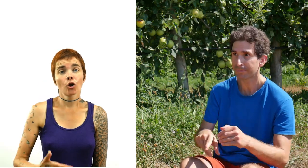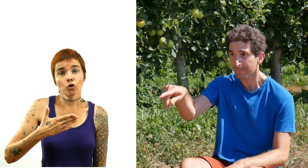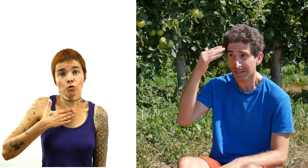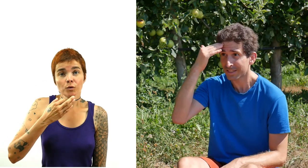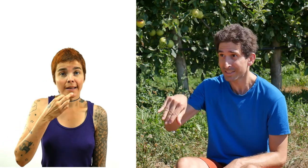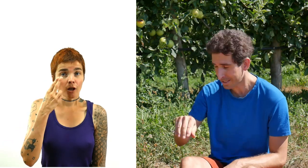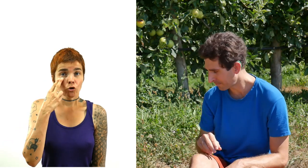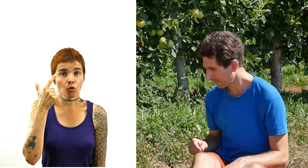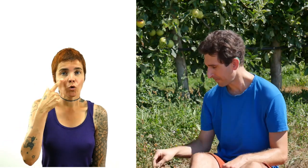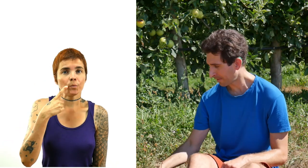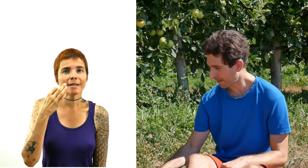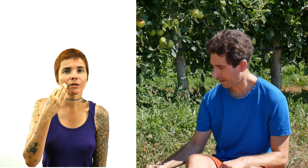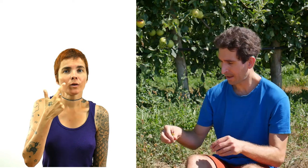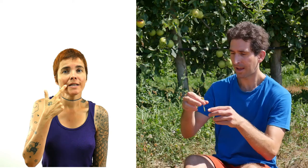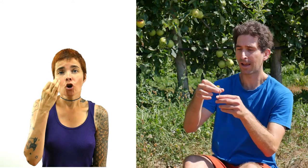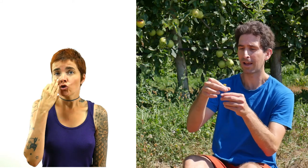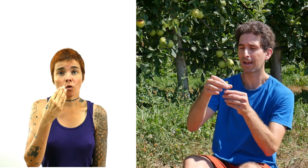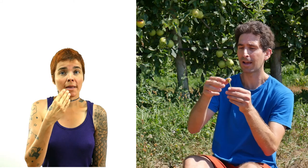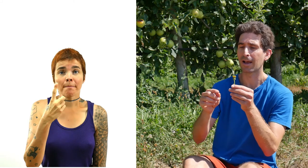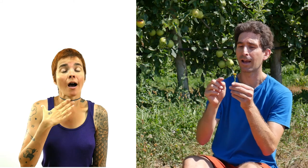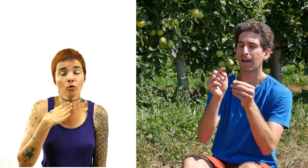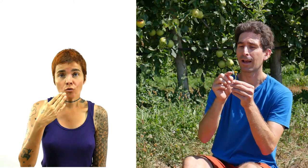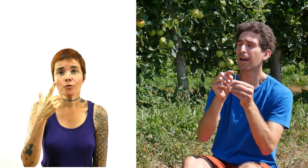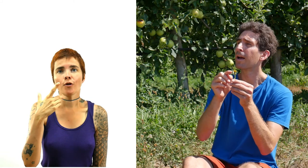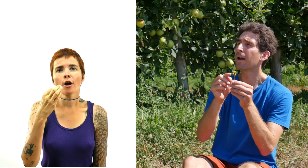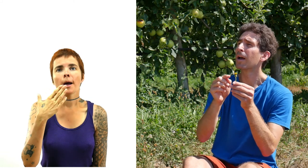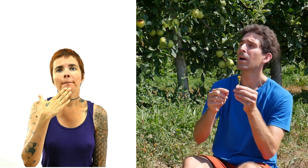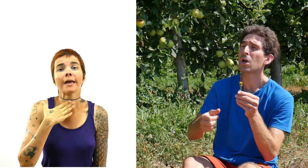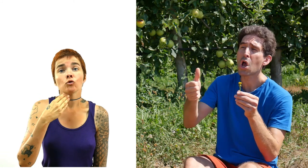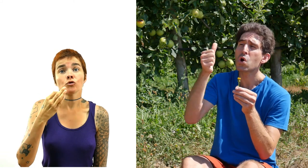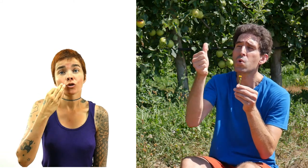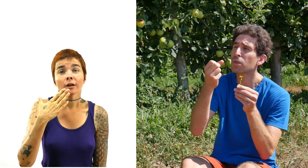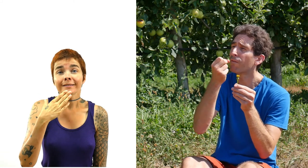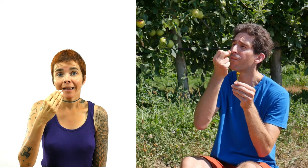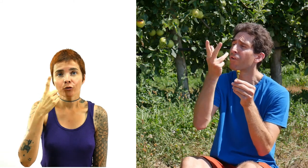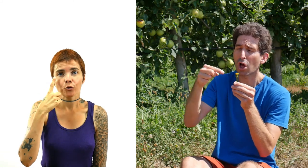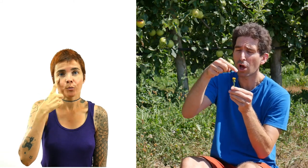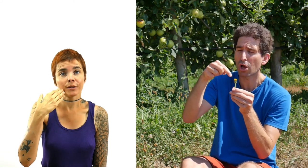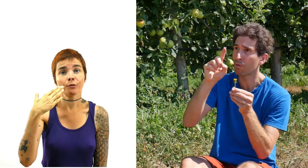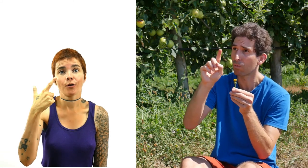Tu sais que le pissenlit, ce n’est pas une fleur